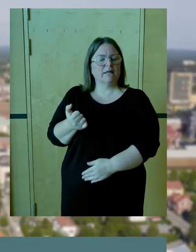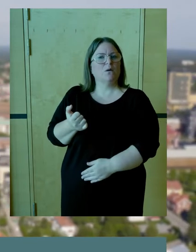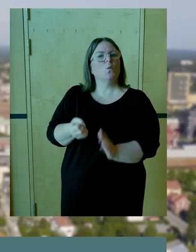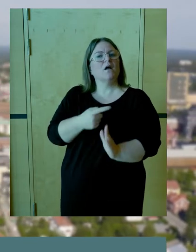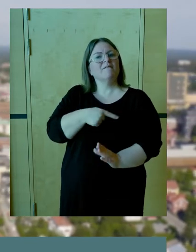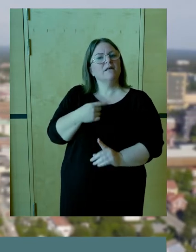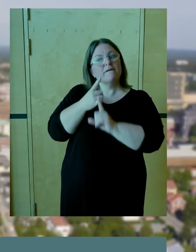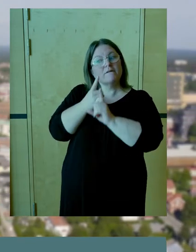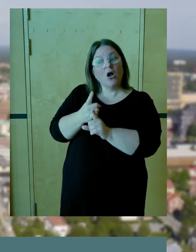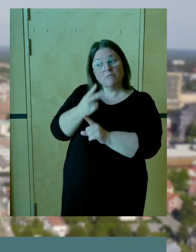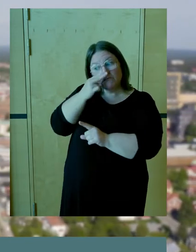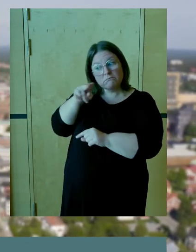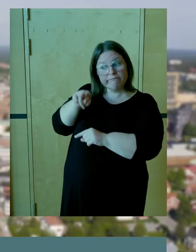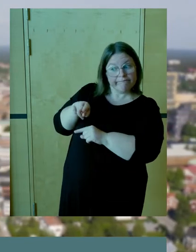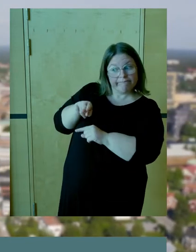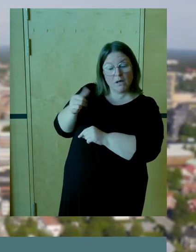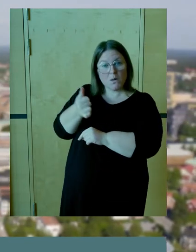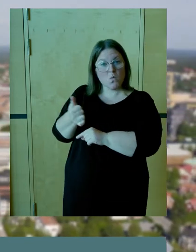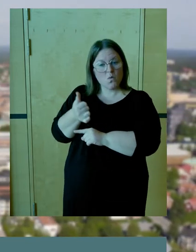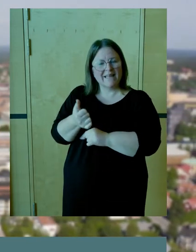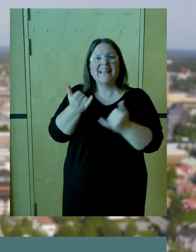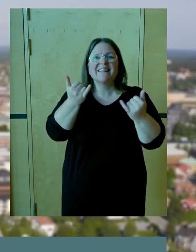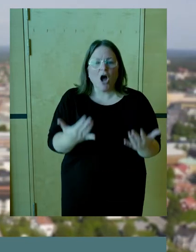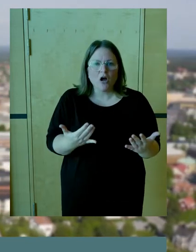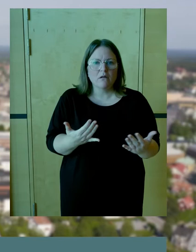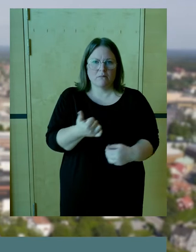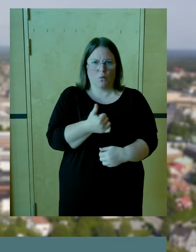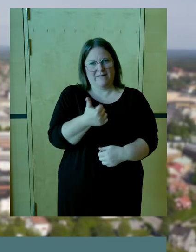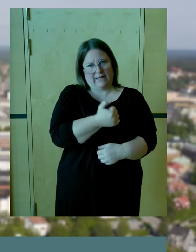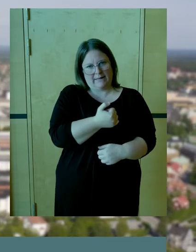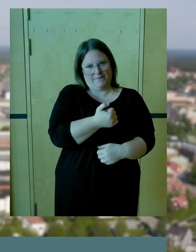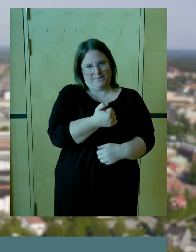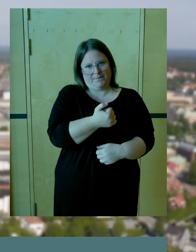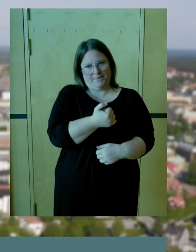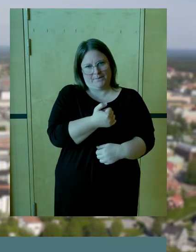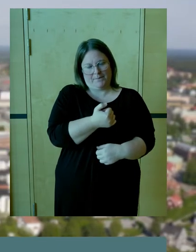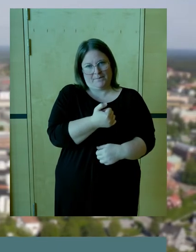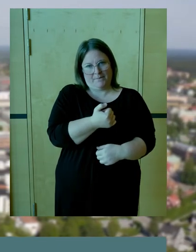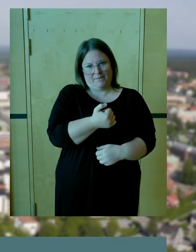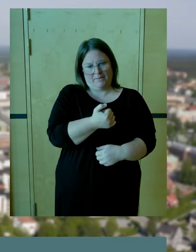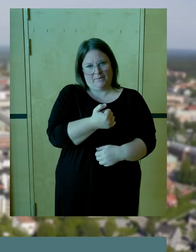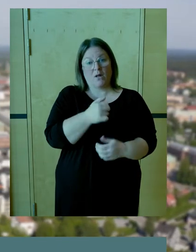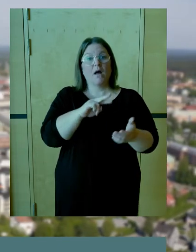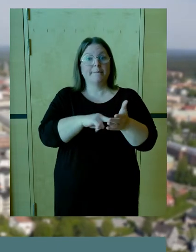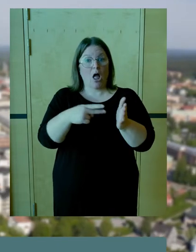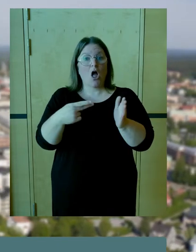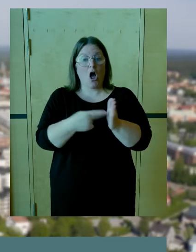Behovet idag 60 att detaljplanen medger eller Han medger att det kan börja då bygga dem direkt